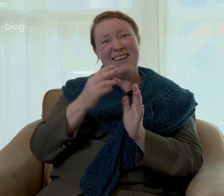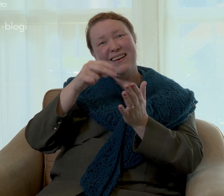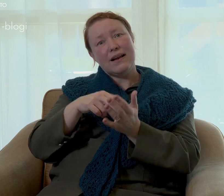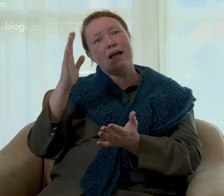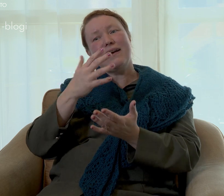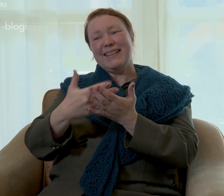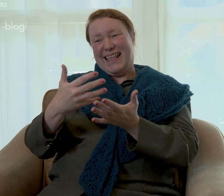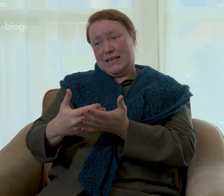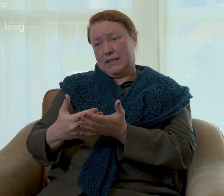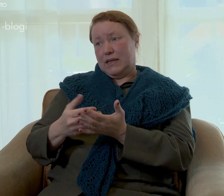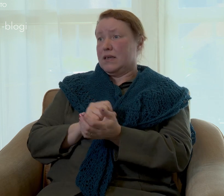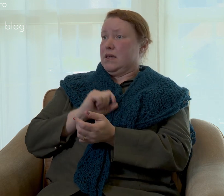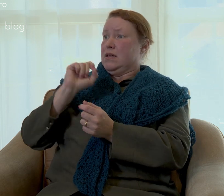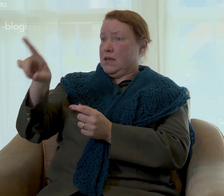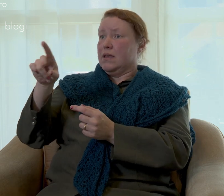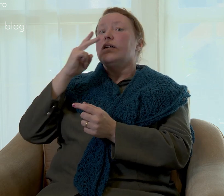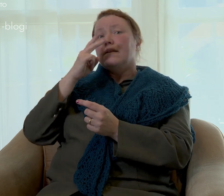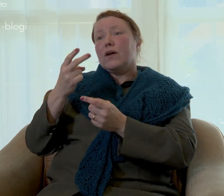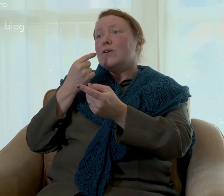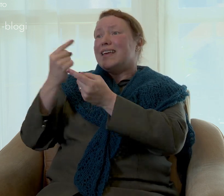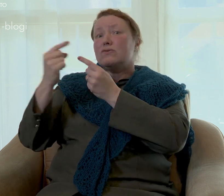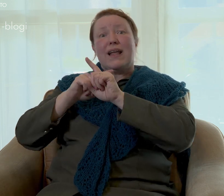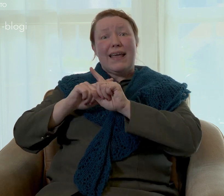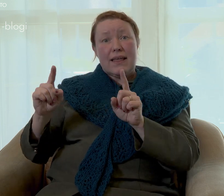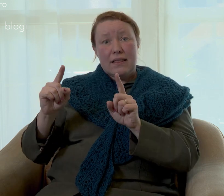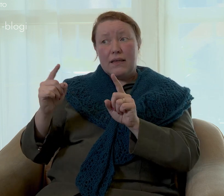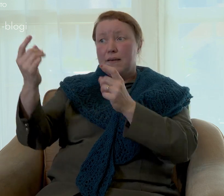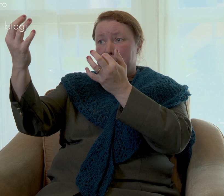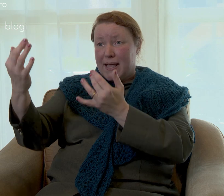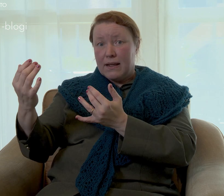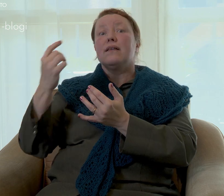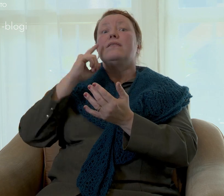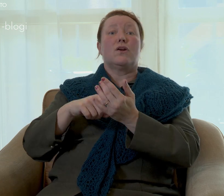Reaaliaikainen teksti tulee joka painalluksella heti näkyviin -